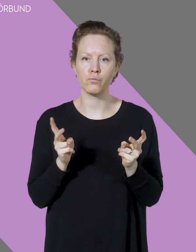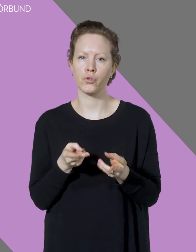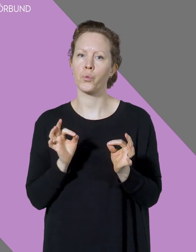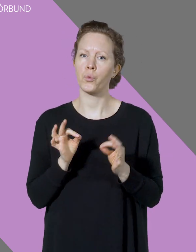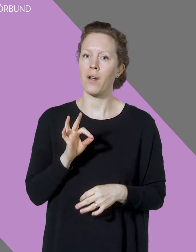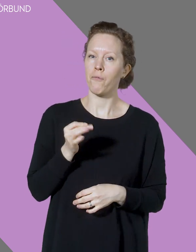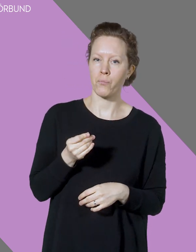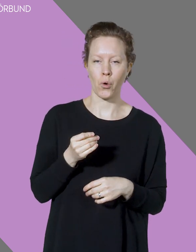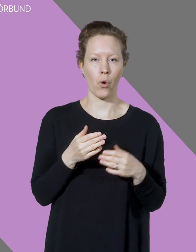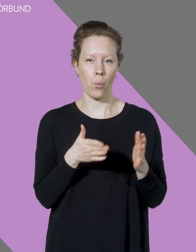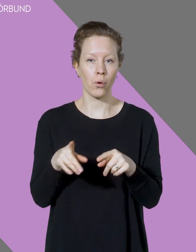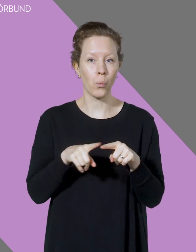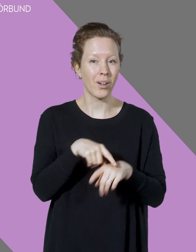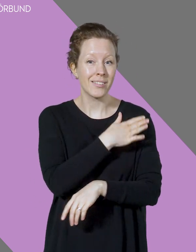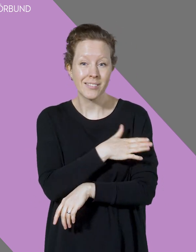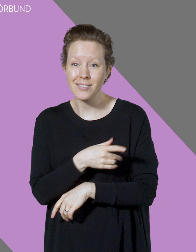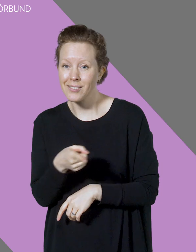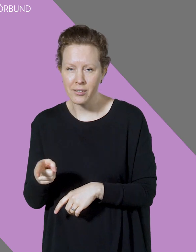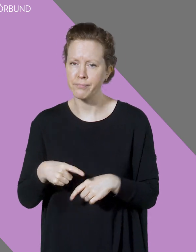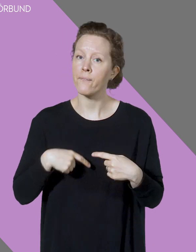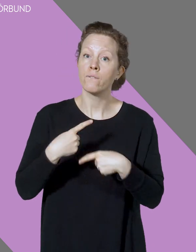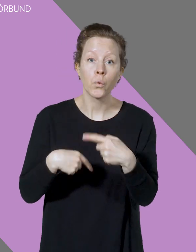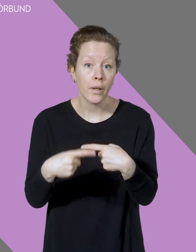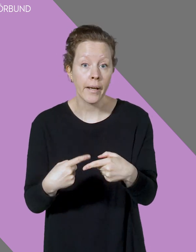och hur de tjänster FPA ordnar fungerar.